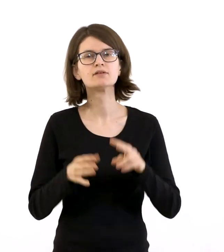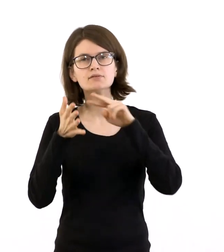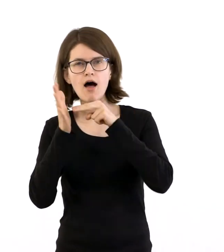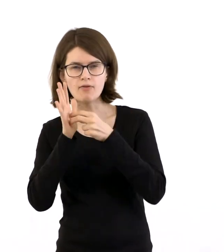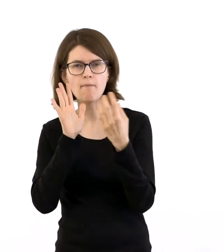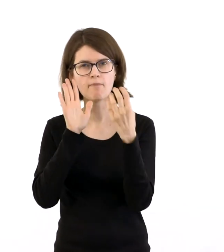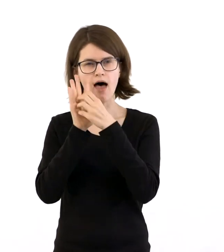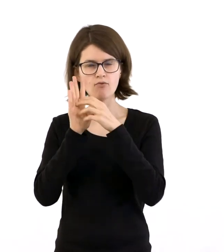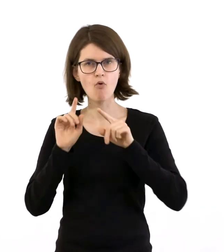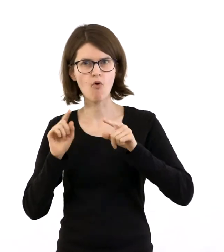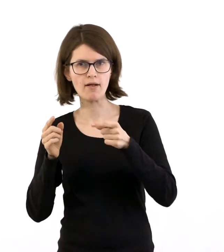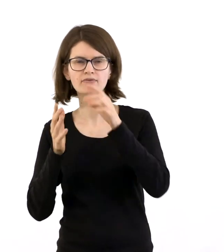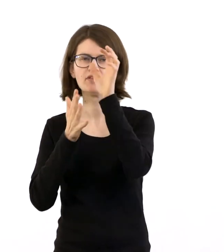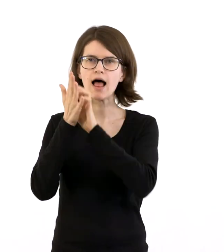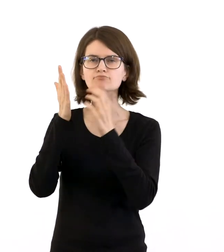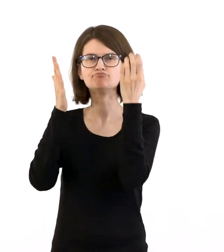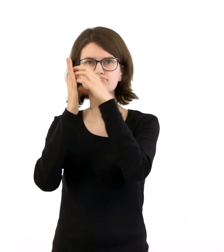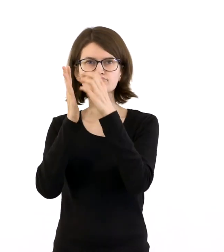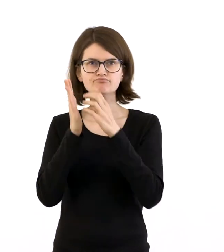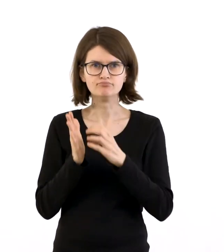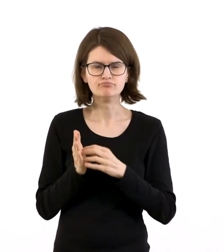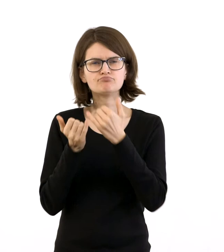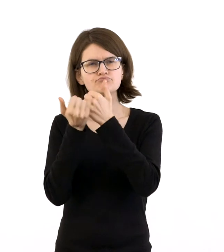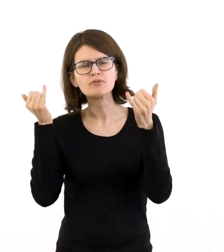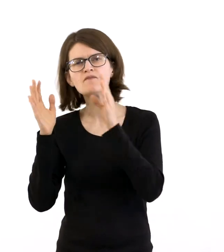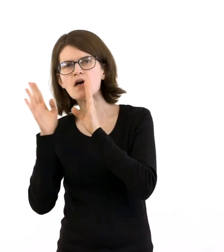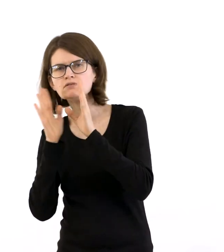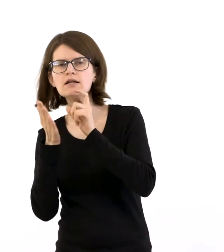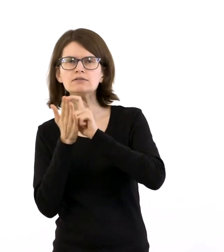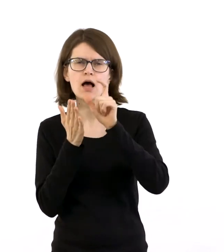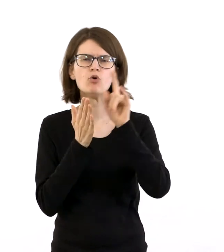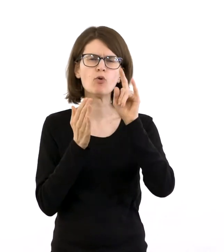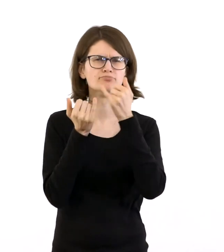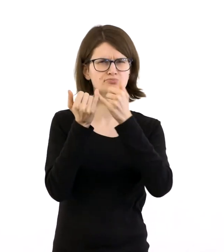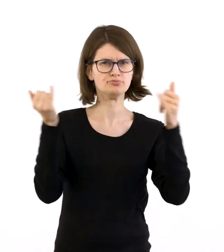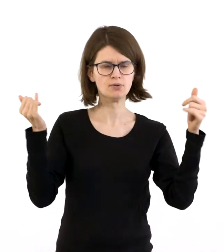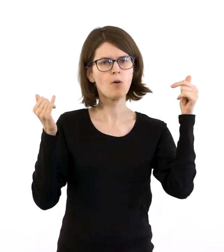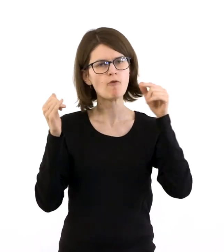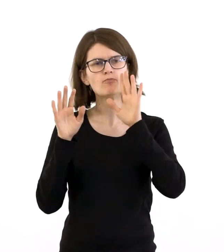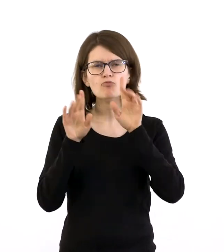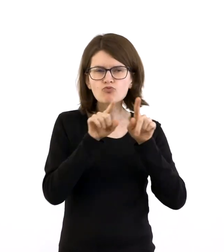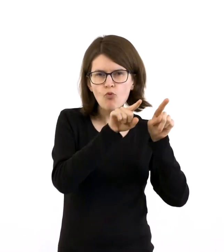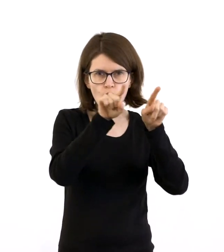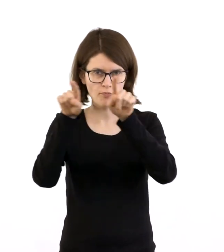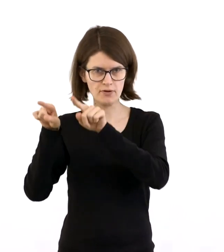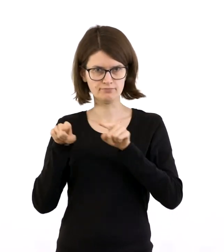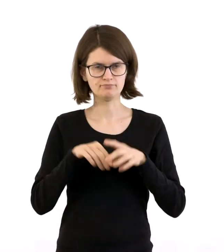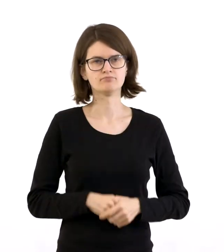Treści wrzucane na różne profile powinny być spójne ze strategią marki organizacji i dopasowane do danego środka komunikacji.